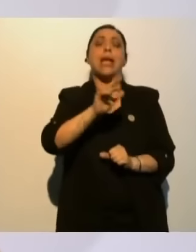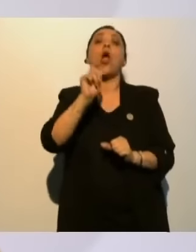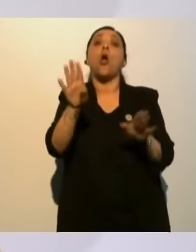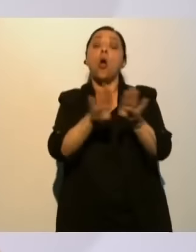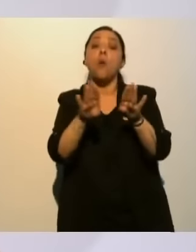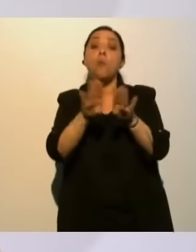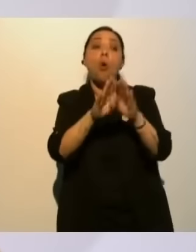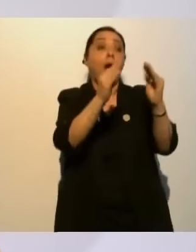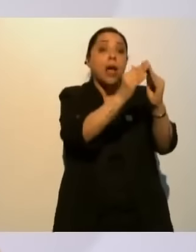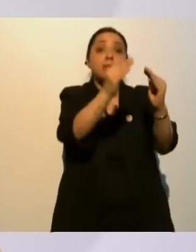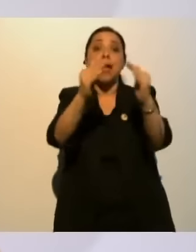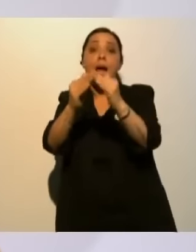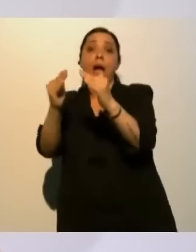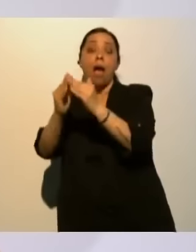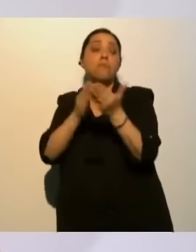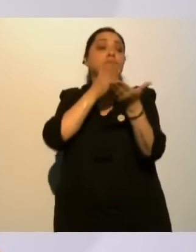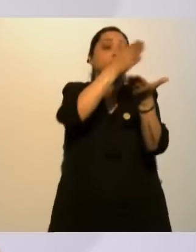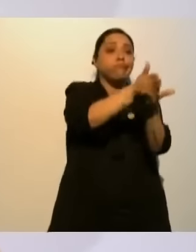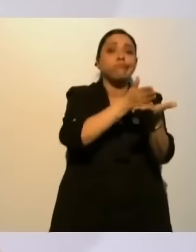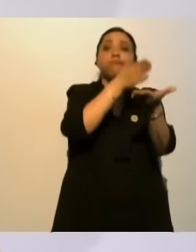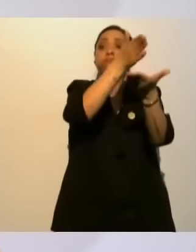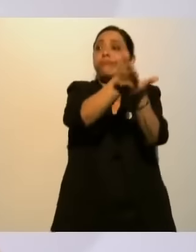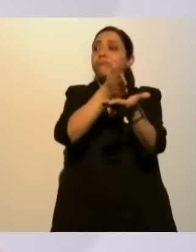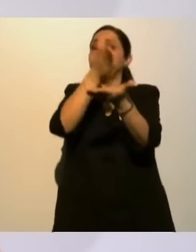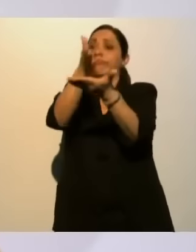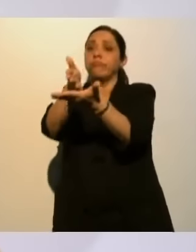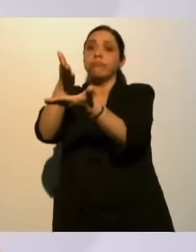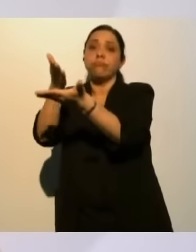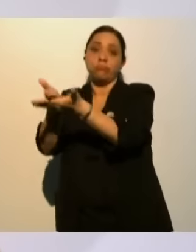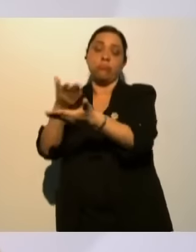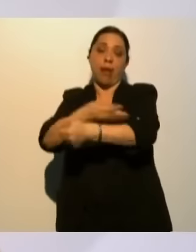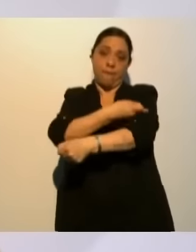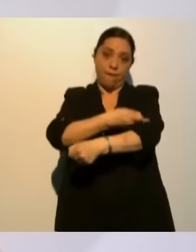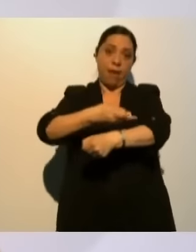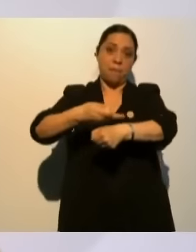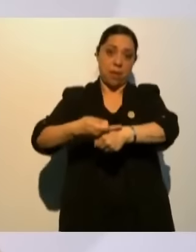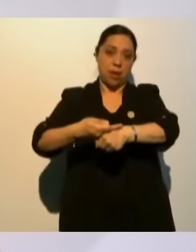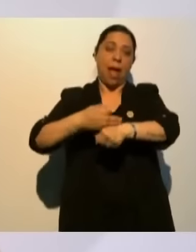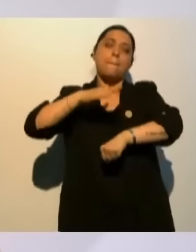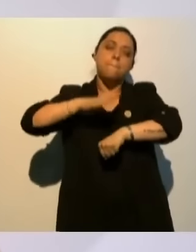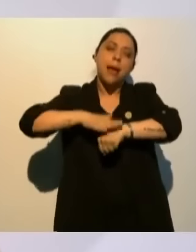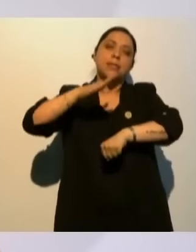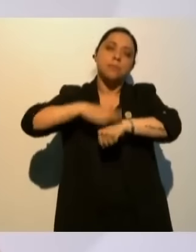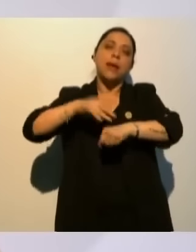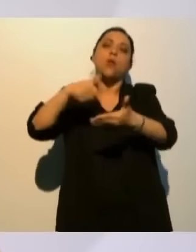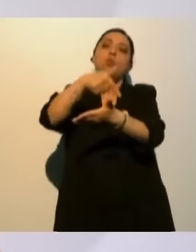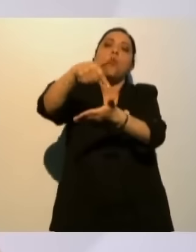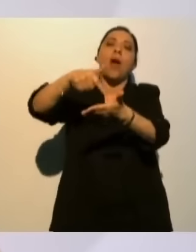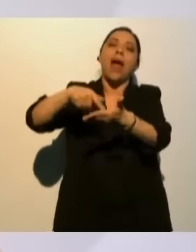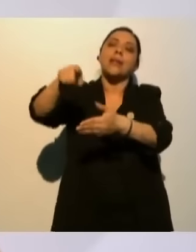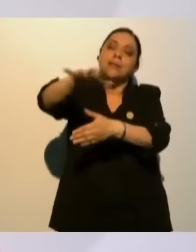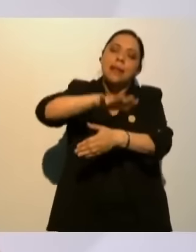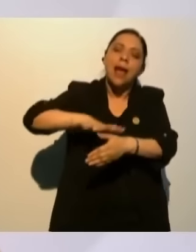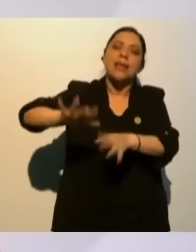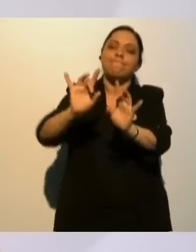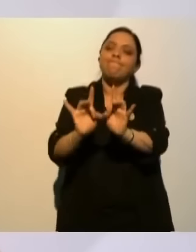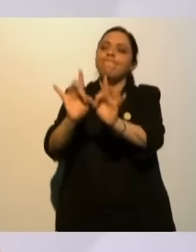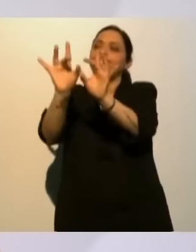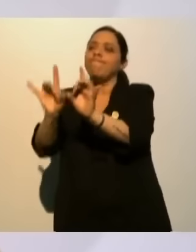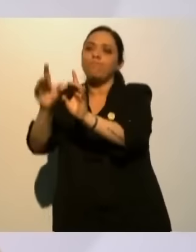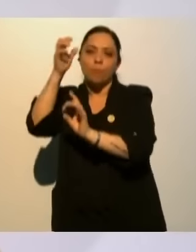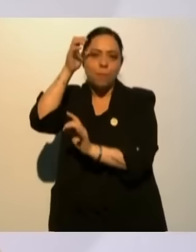con las familias particularmente en las zonas de mayor incidencia delictiva pero el segundo es la